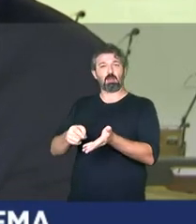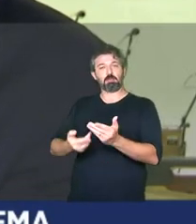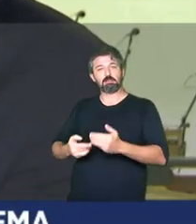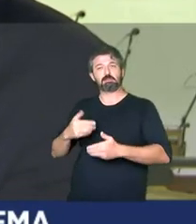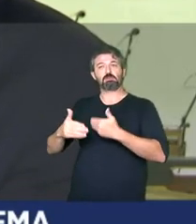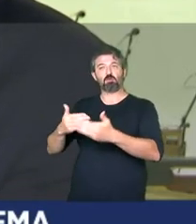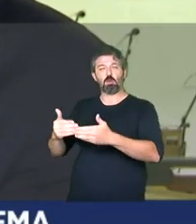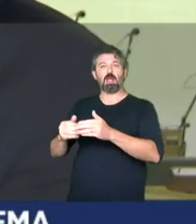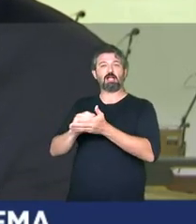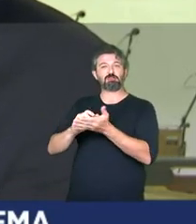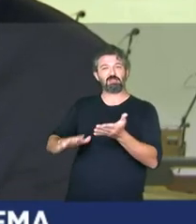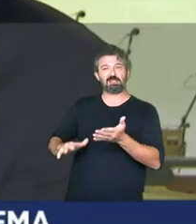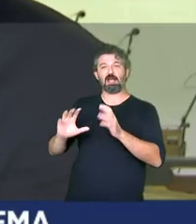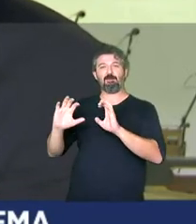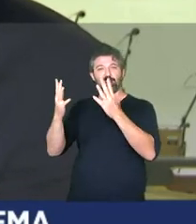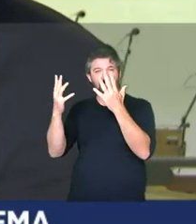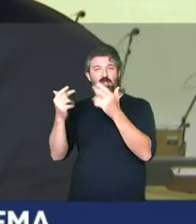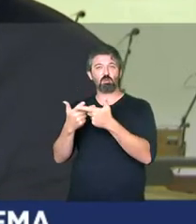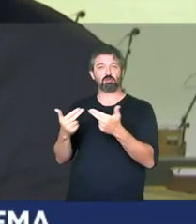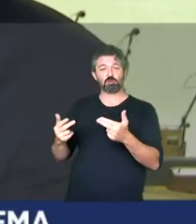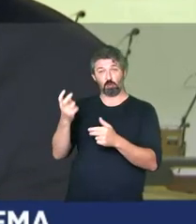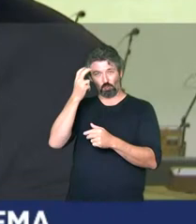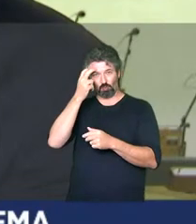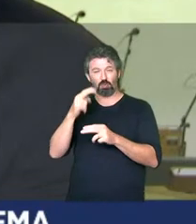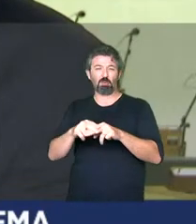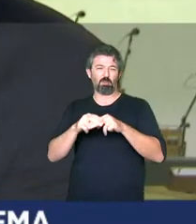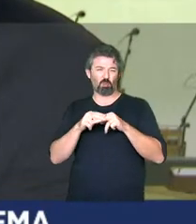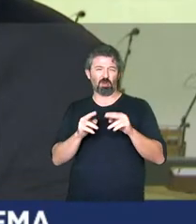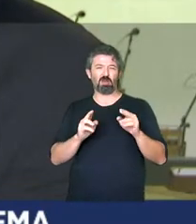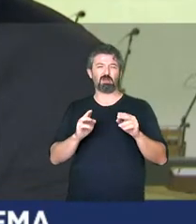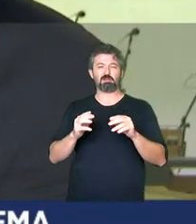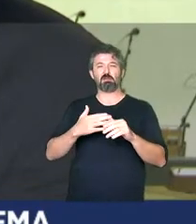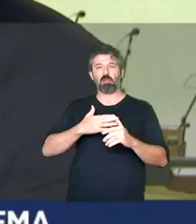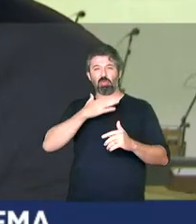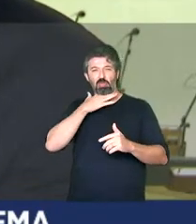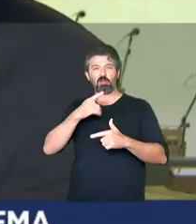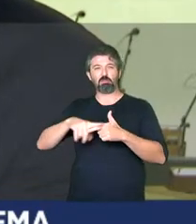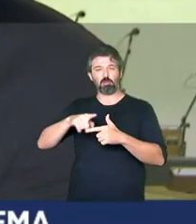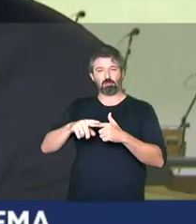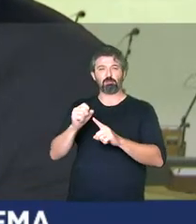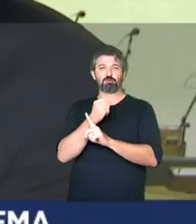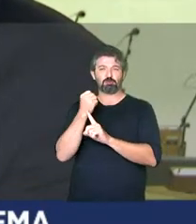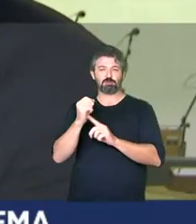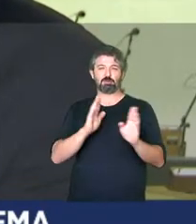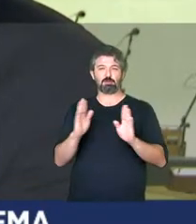MUNICÍPIOS, PARA O FOMENTO DE ATIVIDADES E PRUDZ CULTURAIS EM RAZÃO DOS EFEITOS... ECONÔMICOS E SOCIAIS... DA